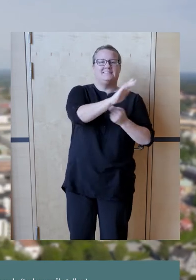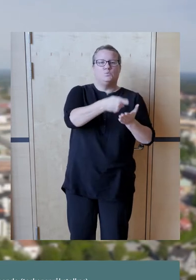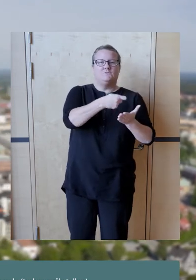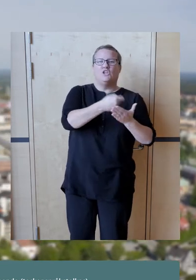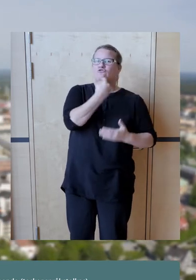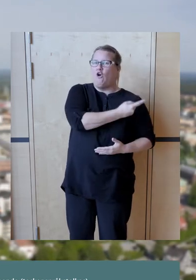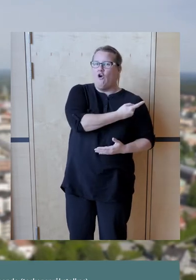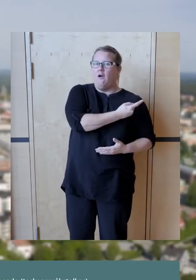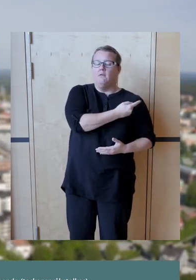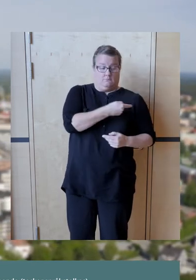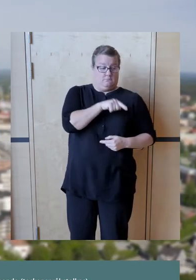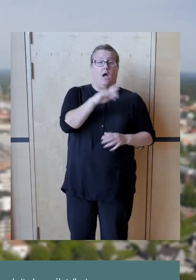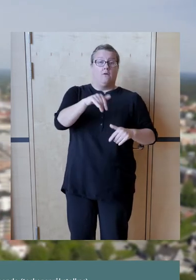De har ju pratat om som ett alternativ